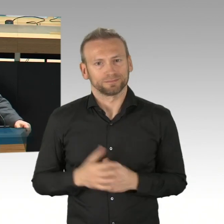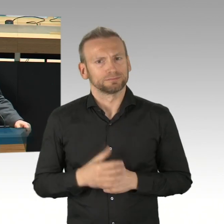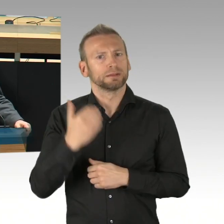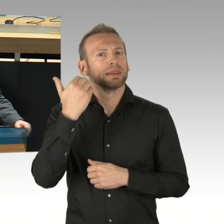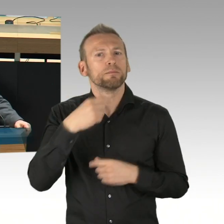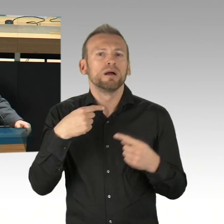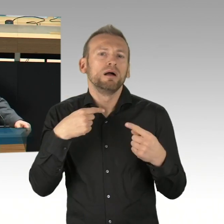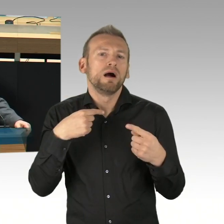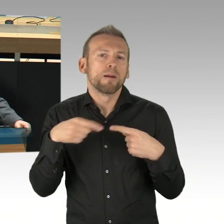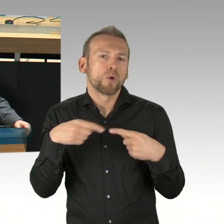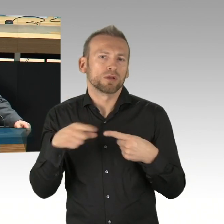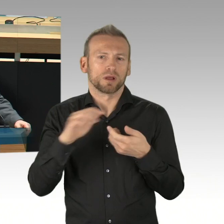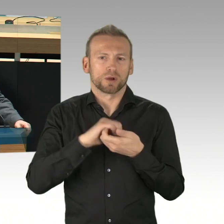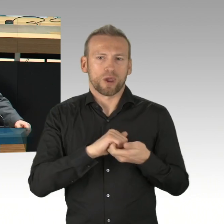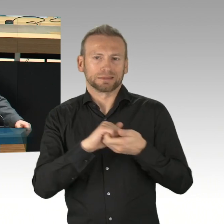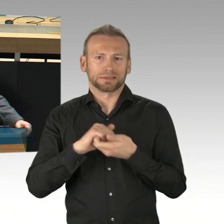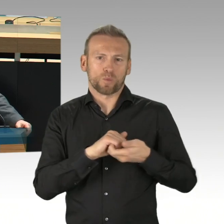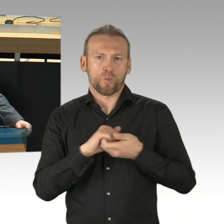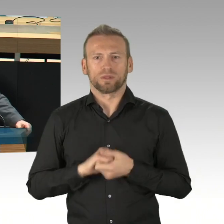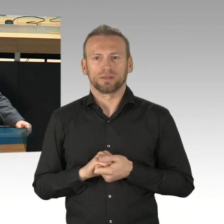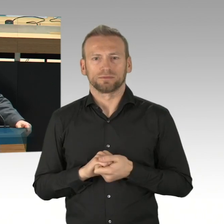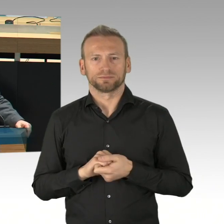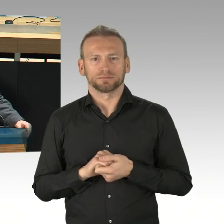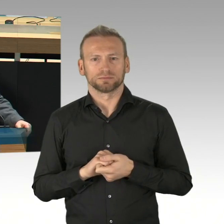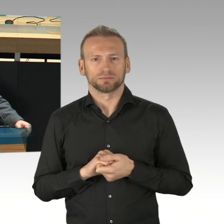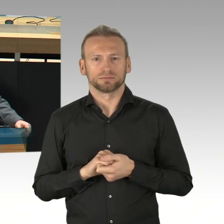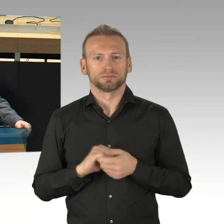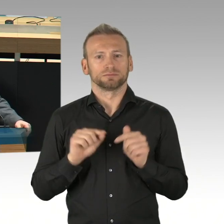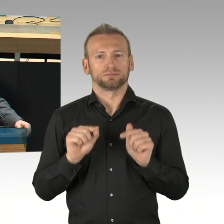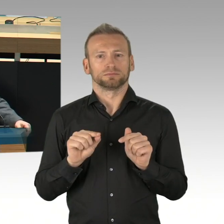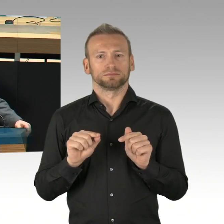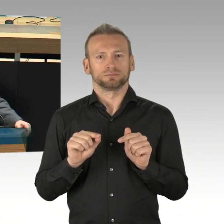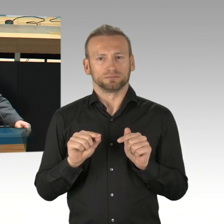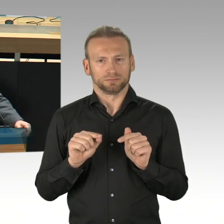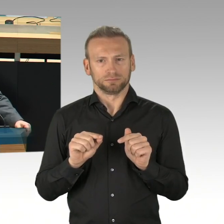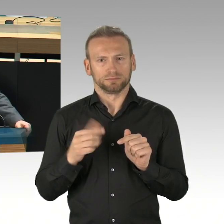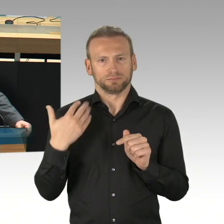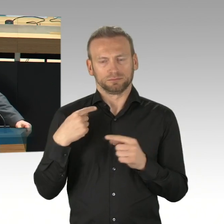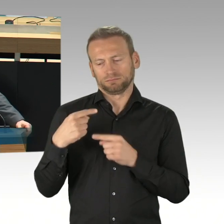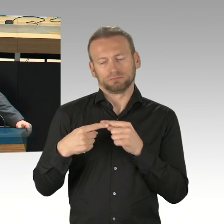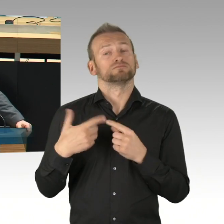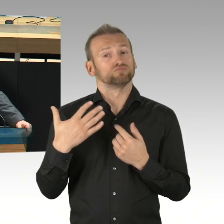Sie haben uns zu Recht und mit dem richtigen Maß nicht geschont,